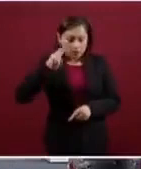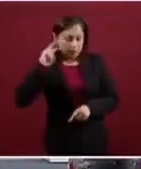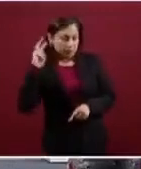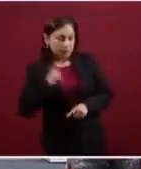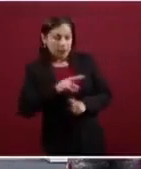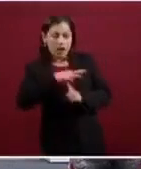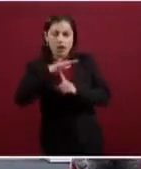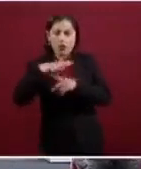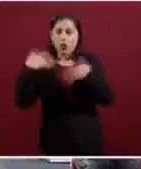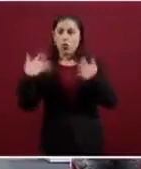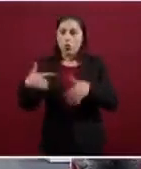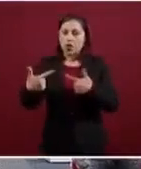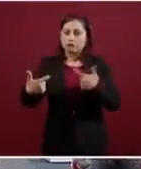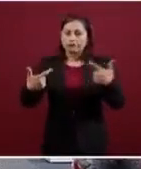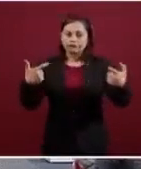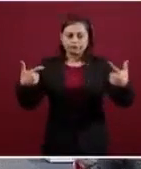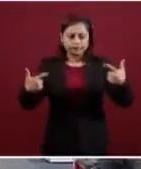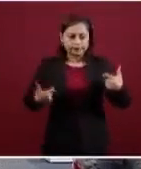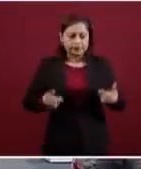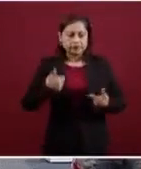Pudo regresar a salvo, no pasó nada.